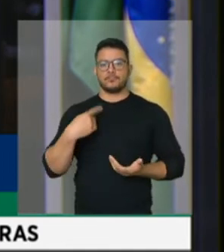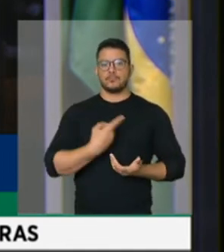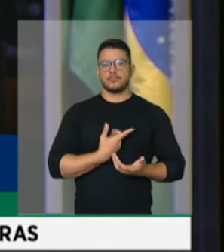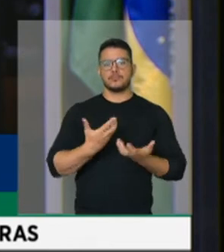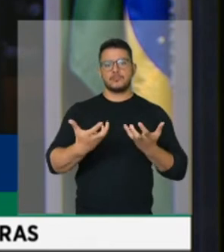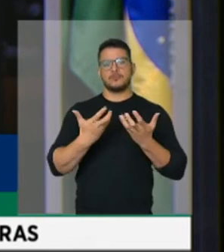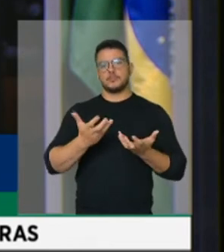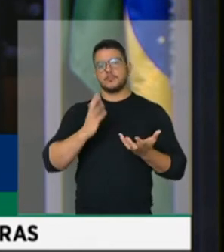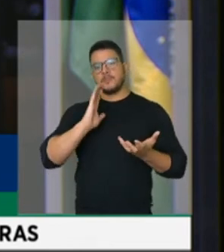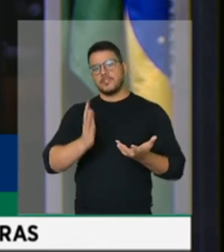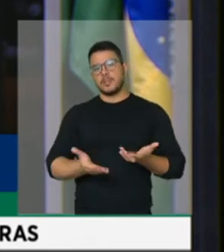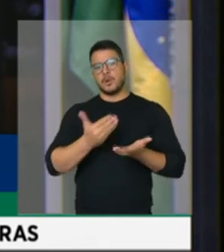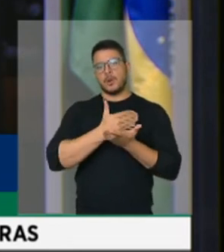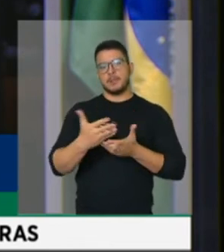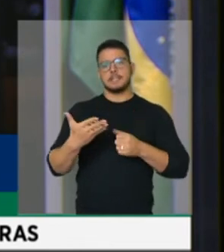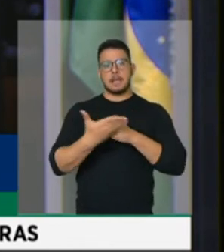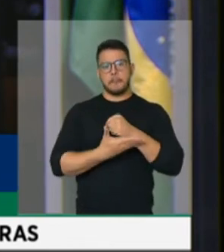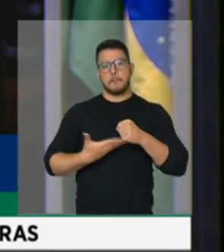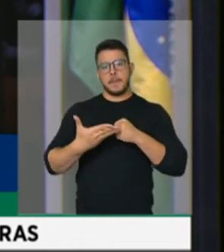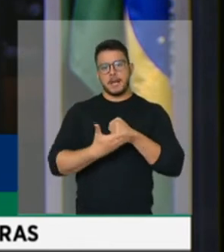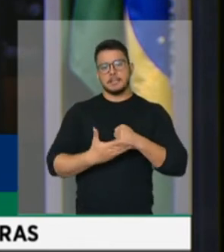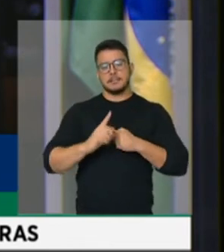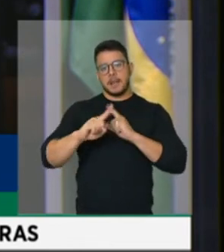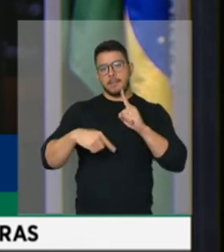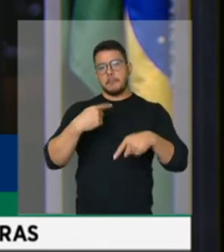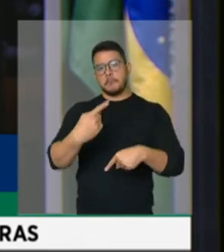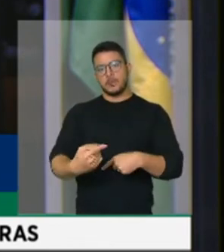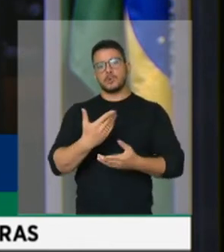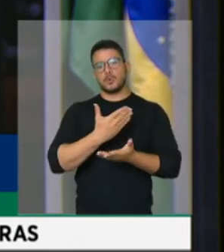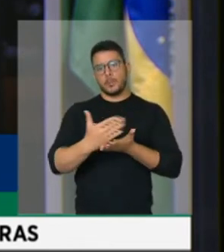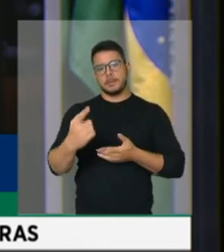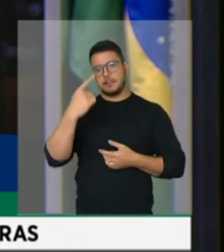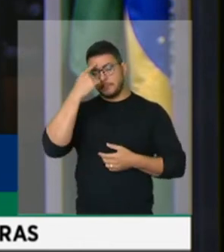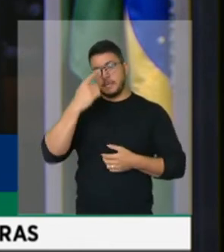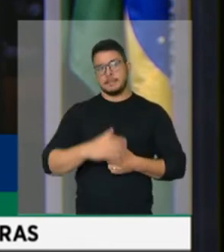CONSULTAS ESSE CONGRESSO NACIONAL PODENDO LEVAR A CABO DIVERSAS MEDIDAS INCLUINDO A COMPLETA ALIENAÇÃO SUA